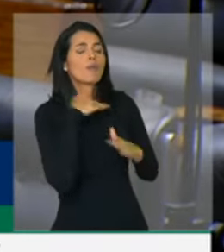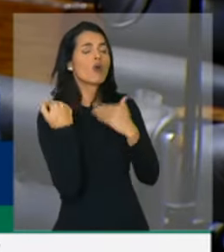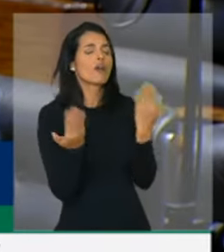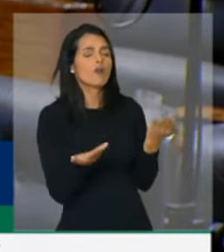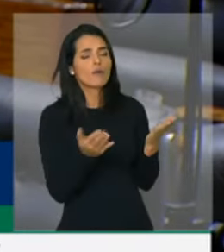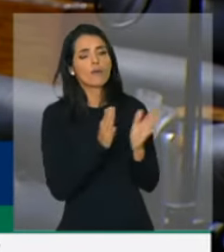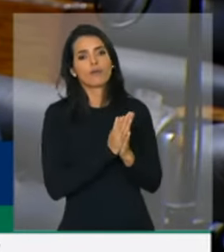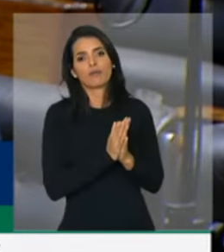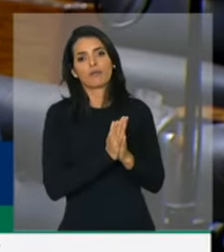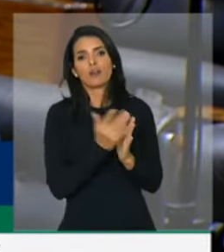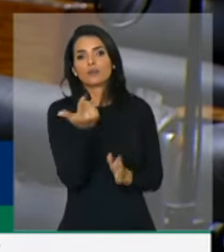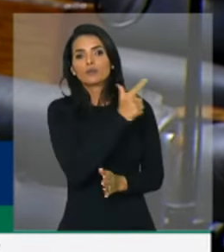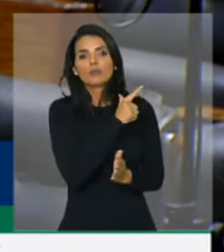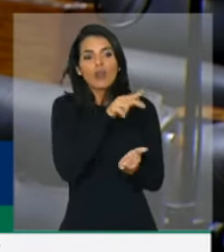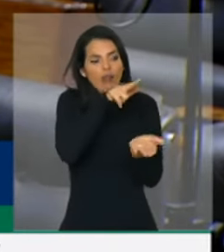MORTE. E DE FORMA QUE A HOMENAGEM A MILHARES DE